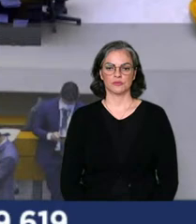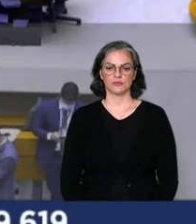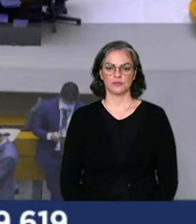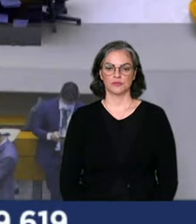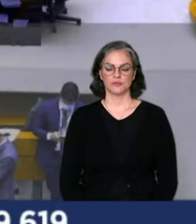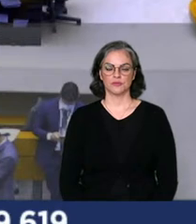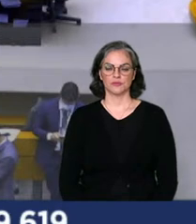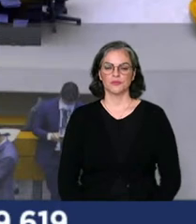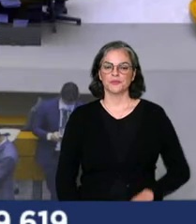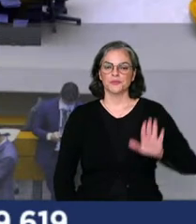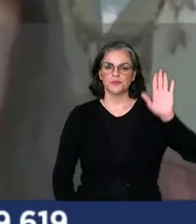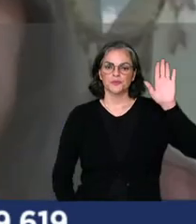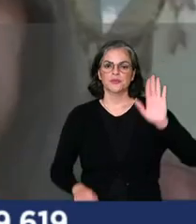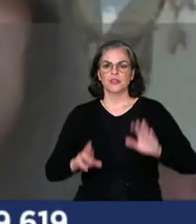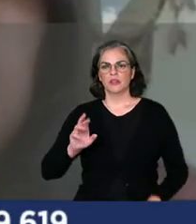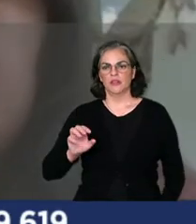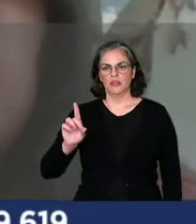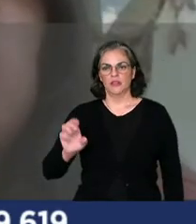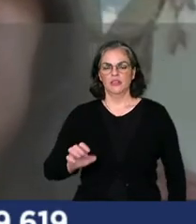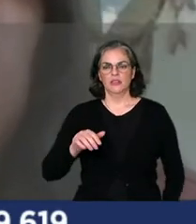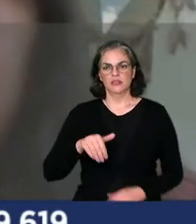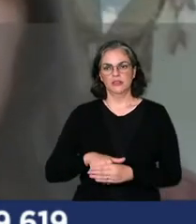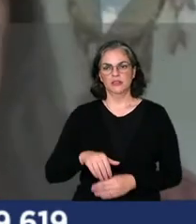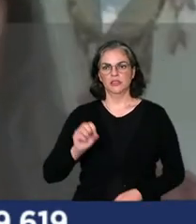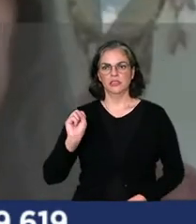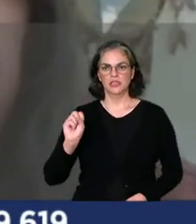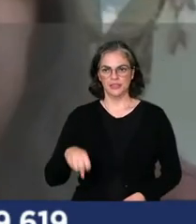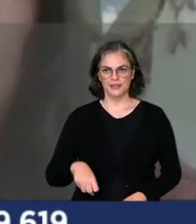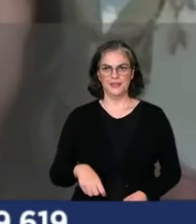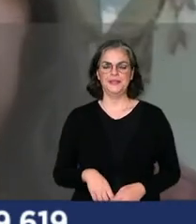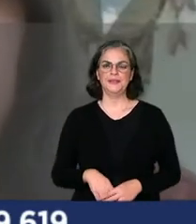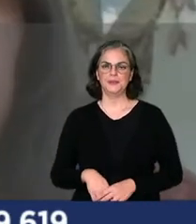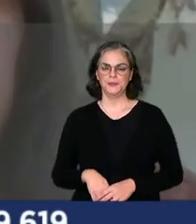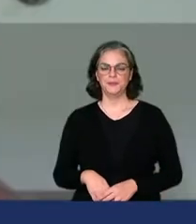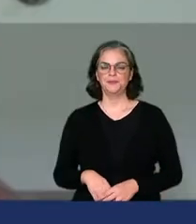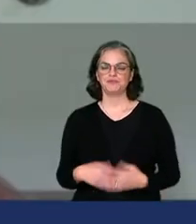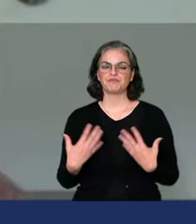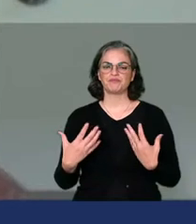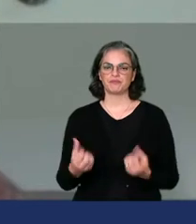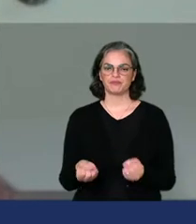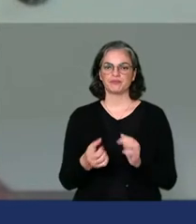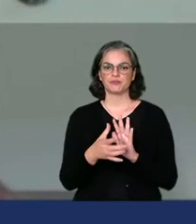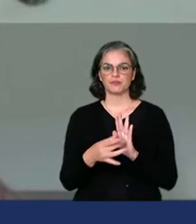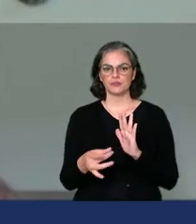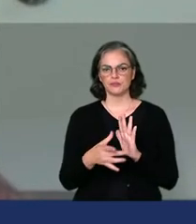CONTRAPARTIDAS SOCIAIS PARA... -- [PRESIDENTE]: PV, REDE. -- [DEPUTADA]: A REDE VAI ORIENTAR SIM, SENHOR PRESIDENTE, SIM A ESSE